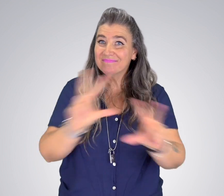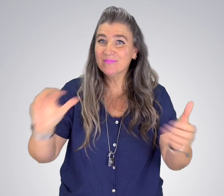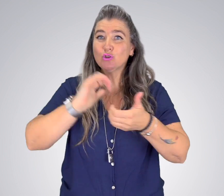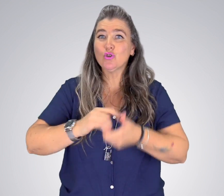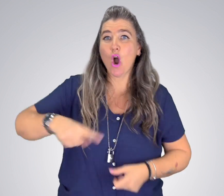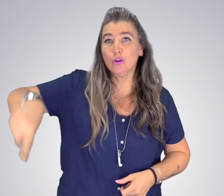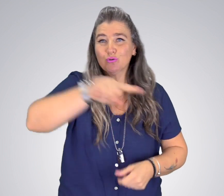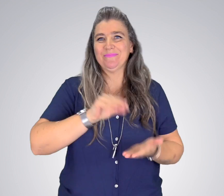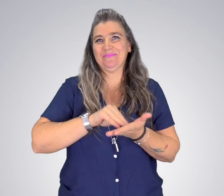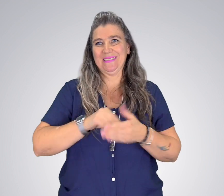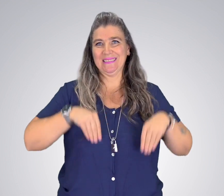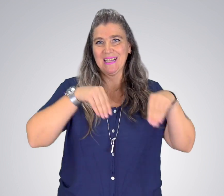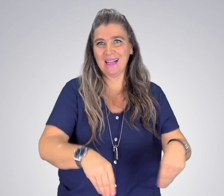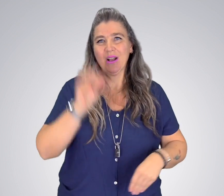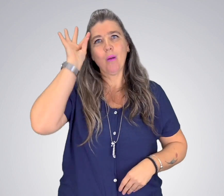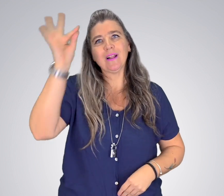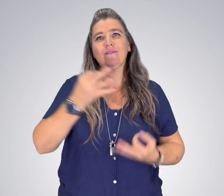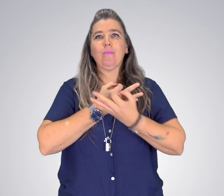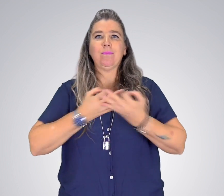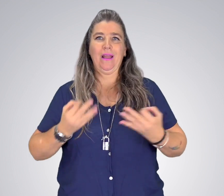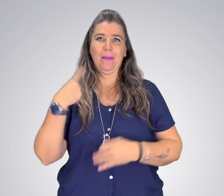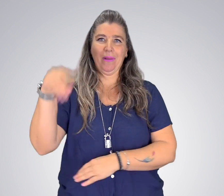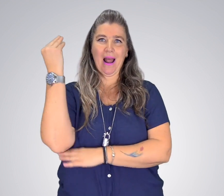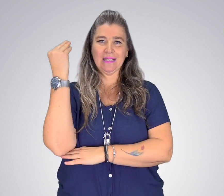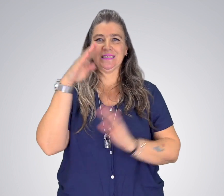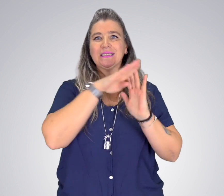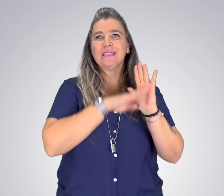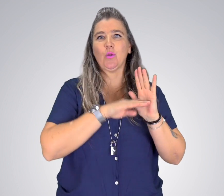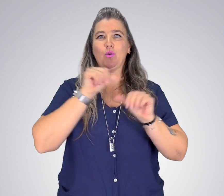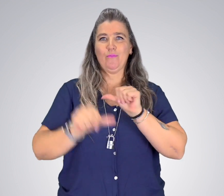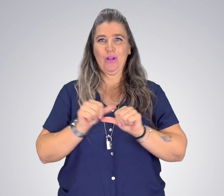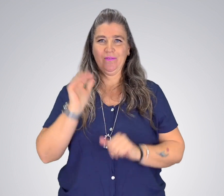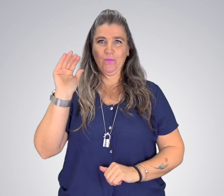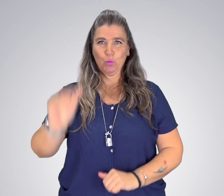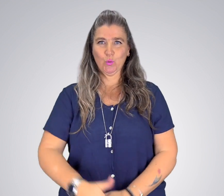Invitiamo tutti i soci a partecipare alla modifica dello Statuto per il bene futuro dell'ENS.